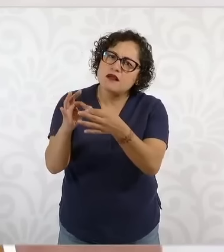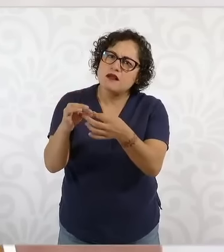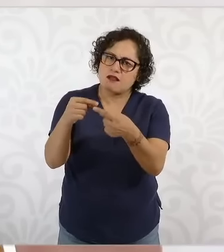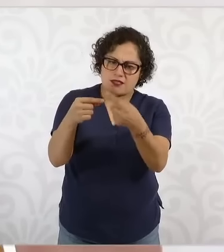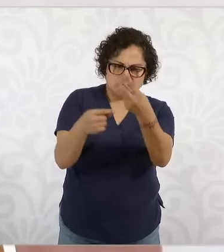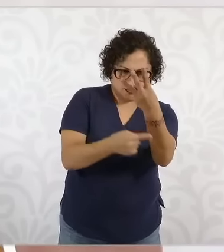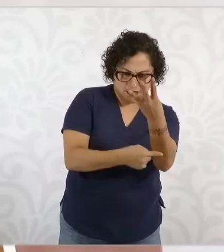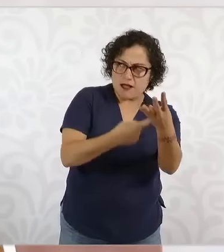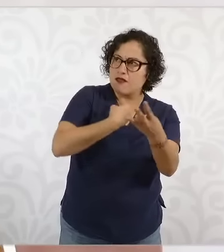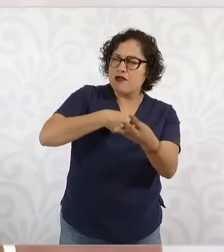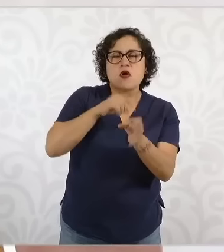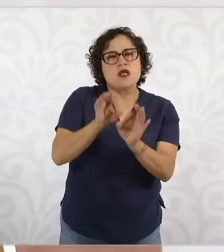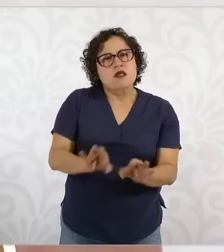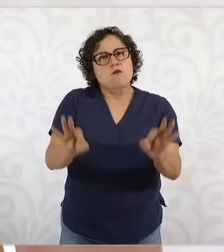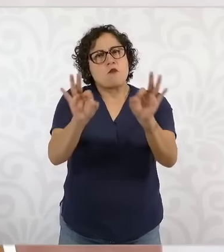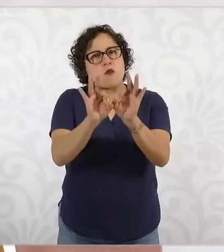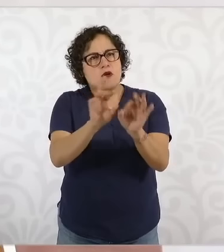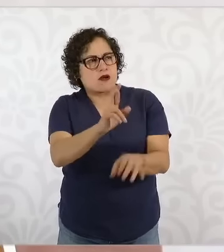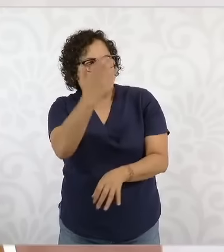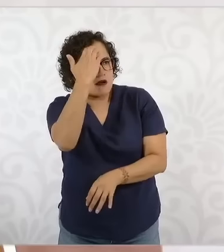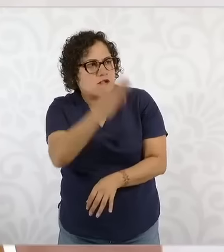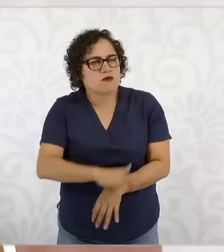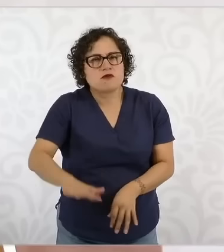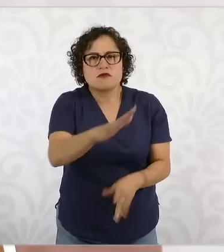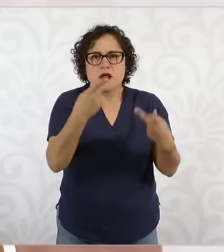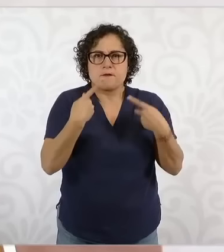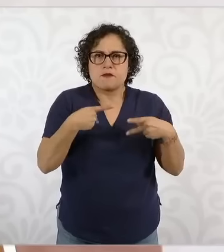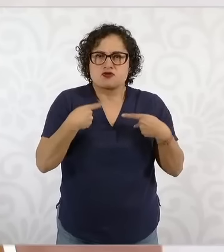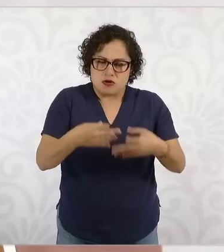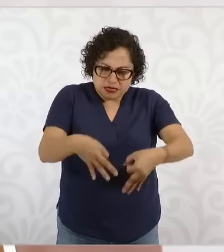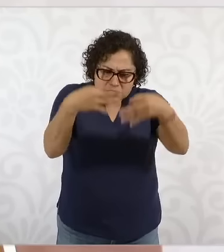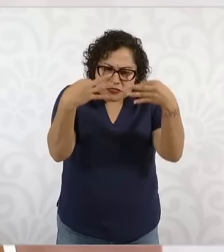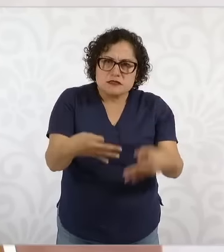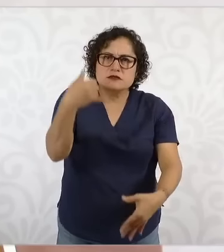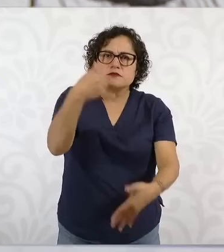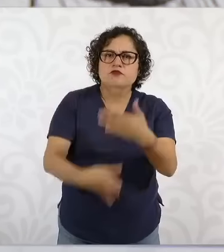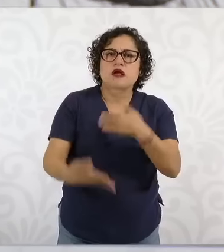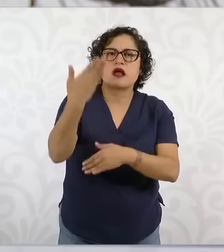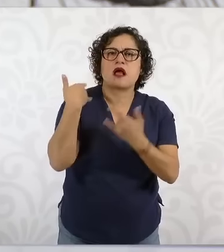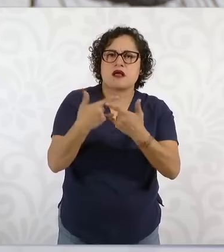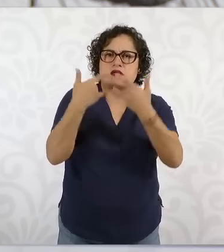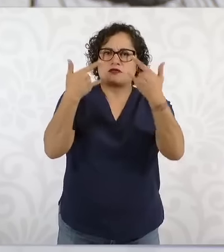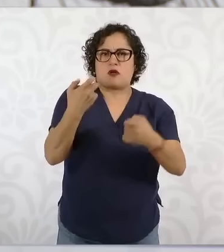de reconocimiento de nuestro pueblo y de lo que somos. Y al mismo tiempo pues hablaremos de